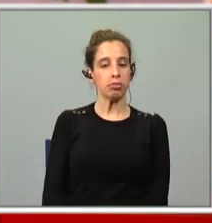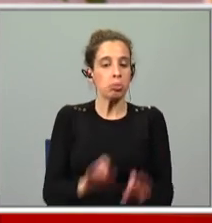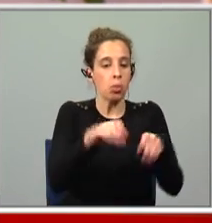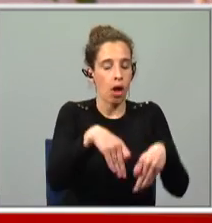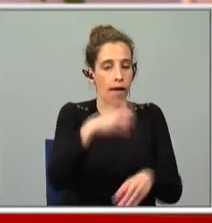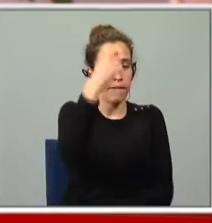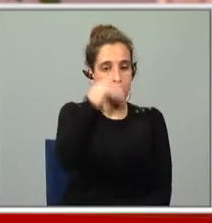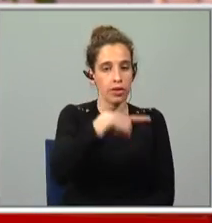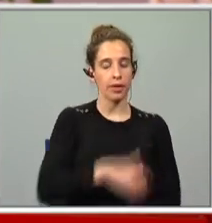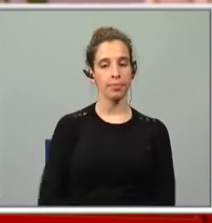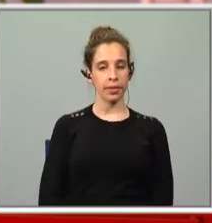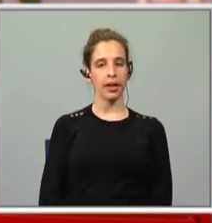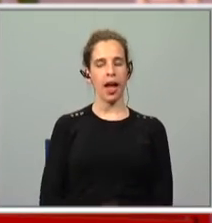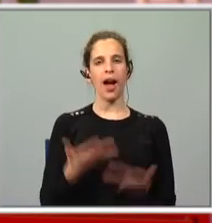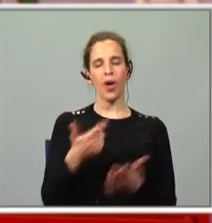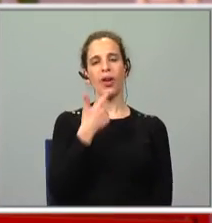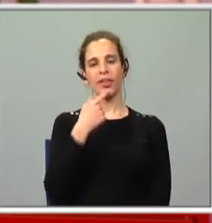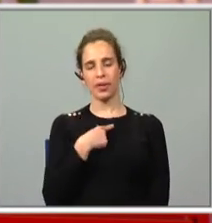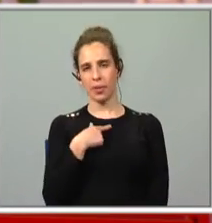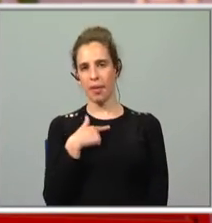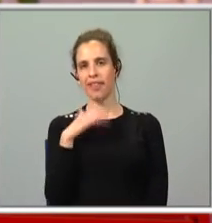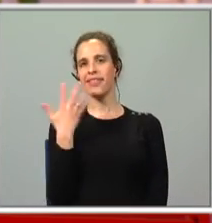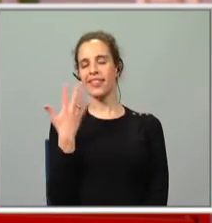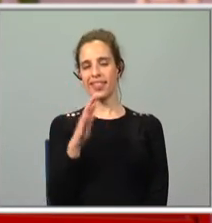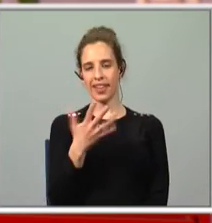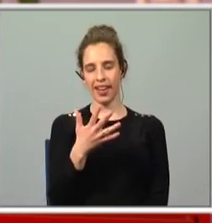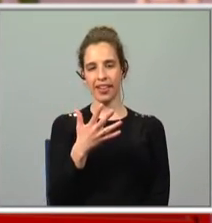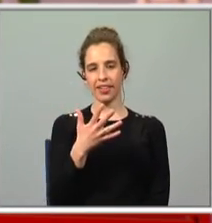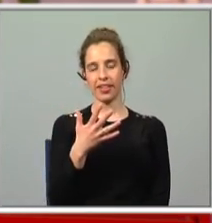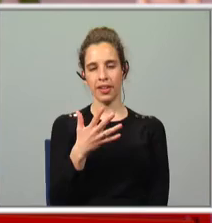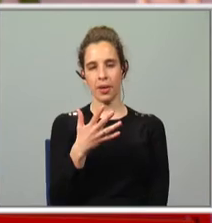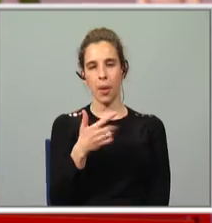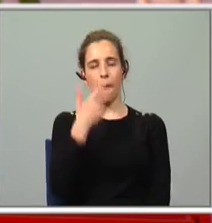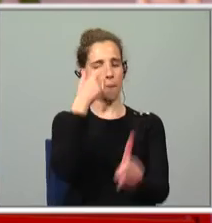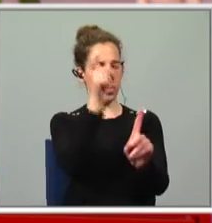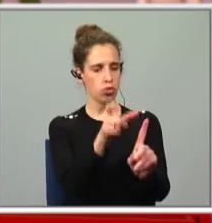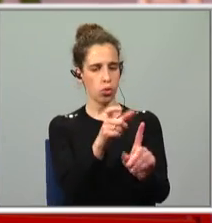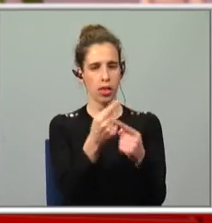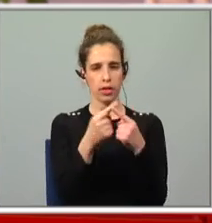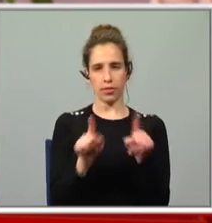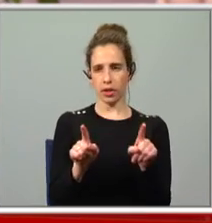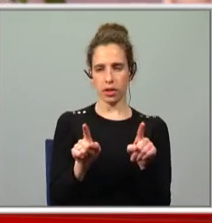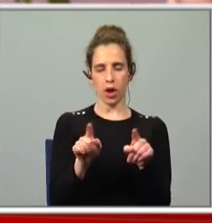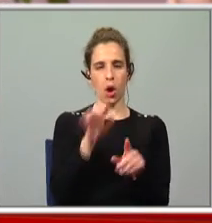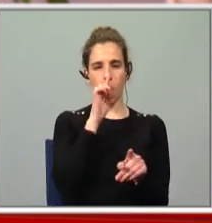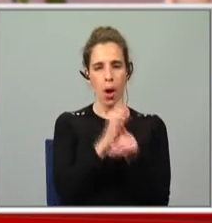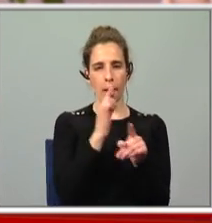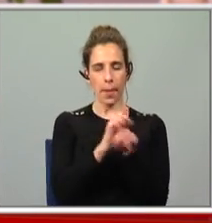nossa história agora digam será que uma pessoa diferente com as mesmas pistas 我們的故事現在告訴我不同的人有相同的線索